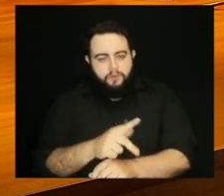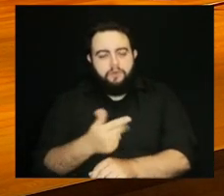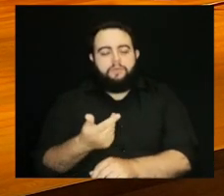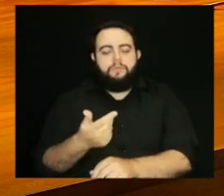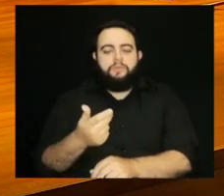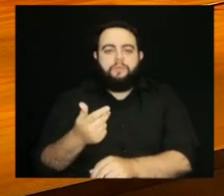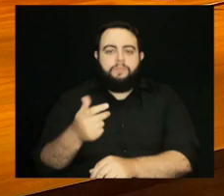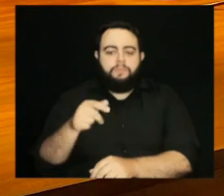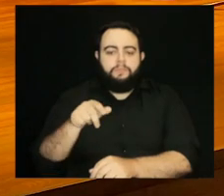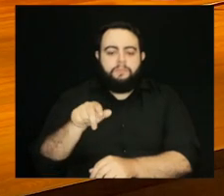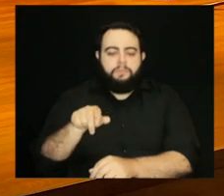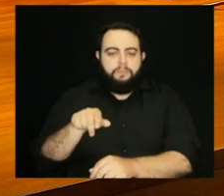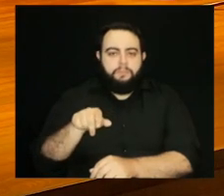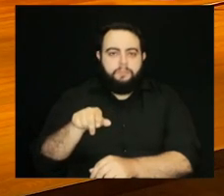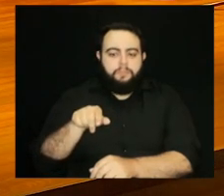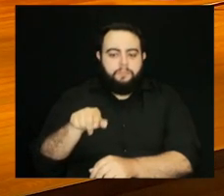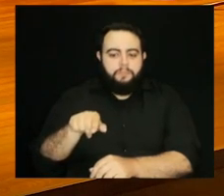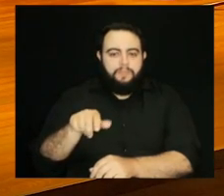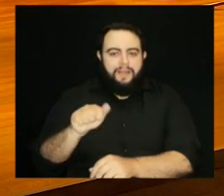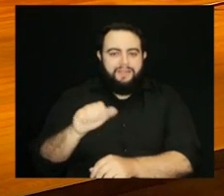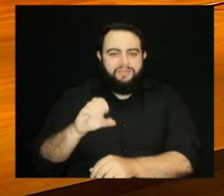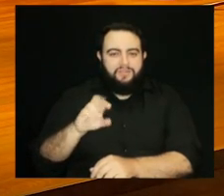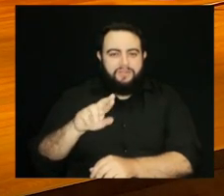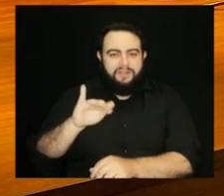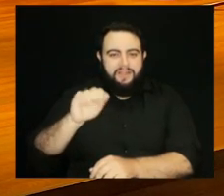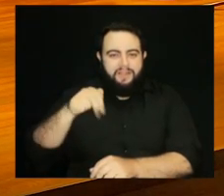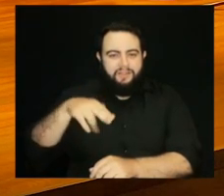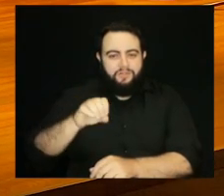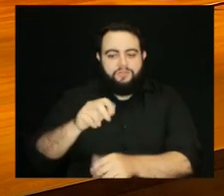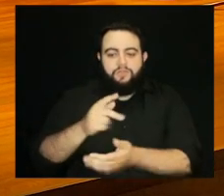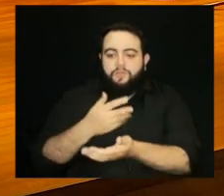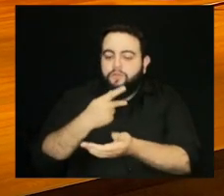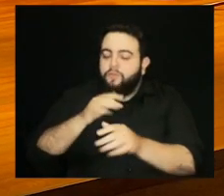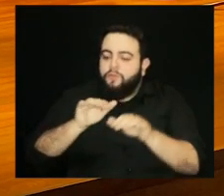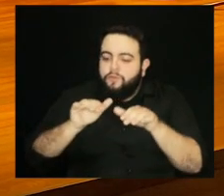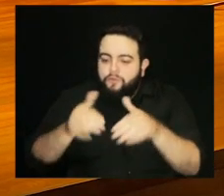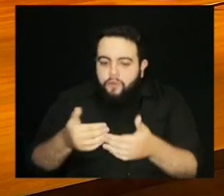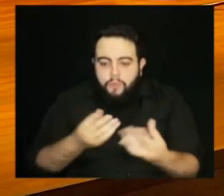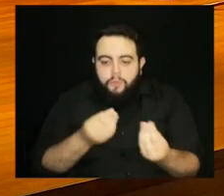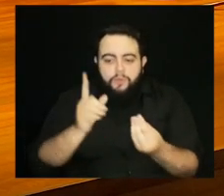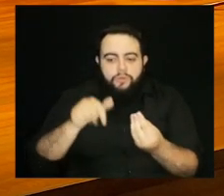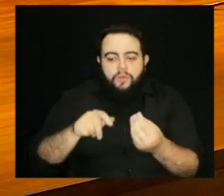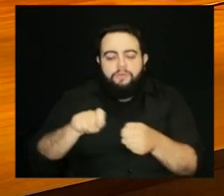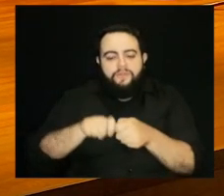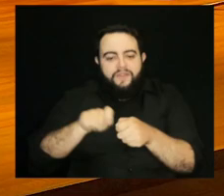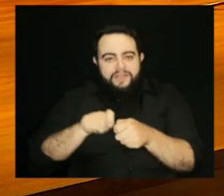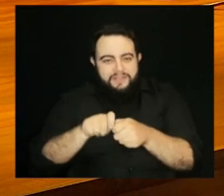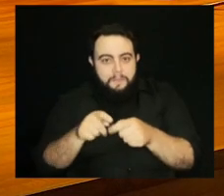que os açorianos se dedicavam muito a fazer música e a fazer filhos. Então todas